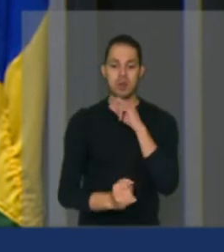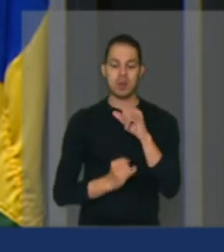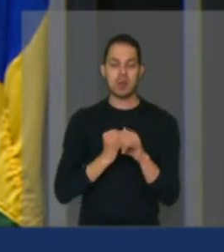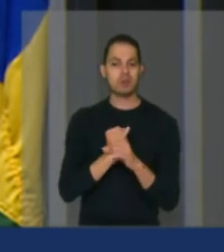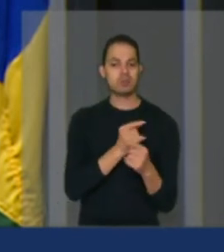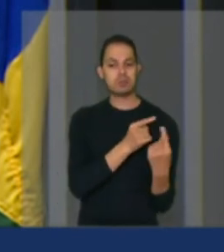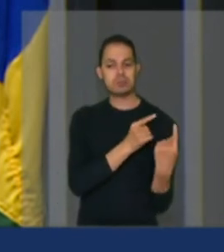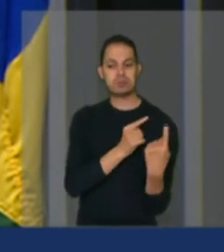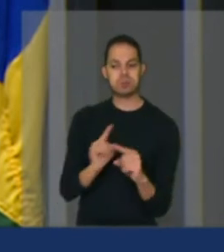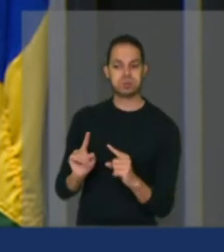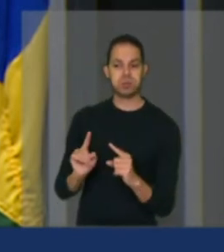PRATICA ESSE JOGO DURO, PERVERSO E CRUEL QUE ÀS VEZES